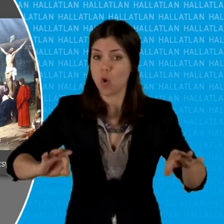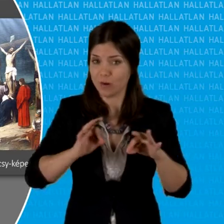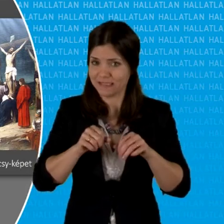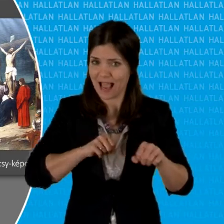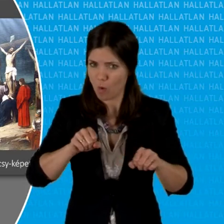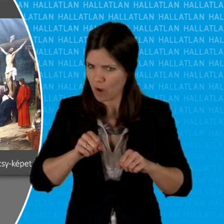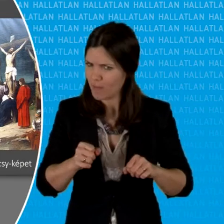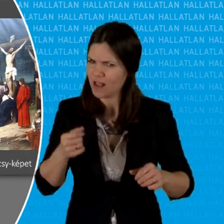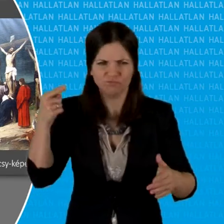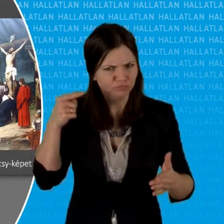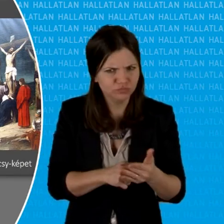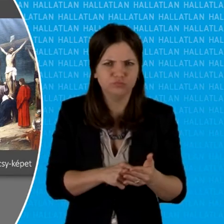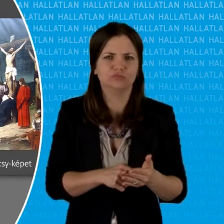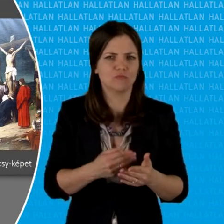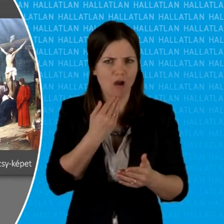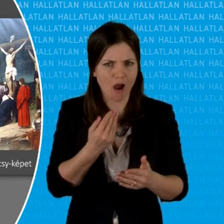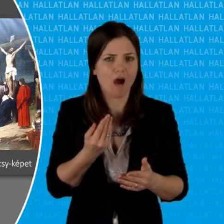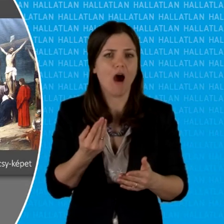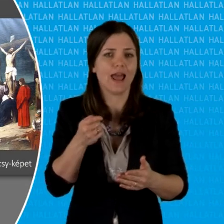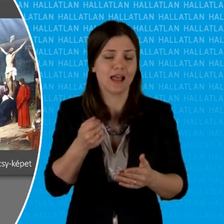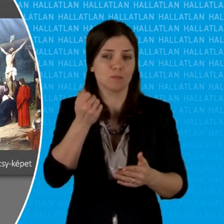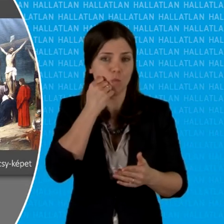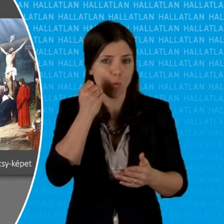Magyarország kormányának egyértelmű szándéka,